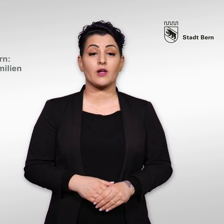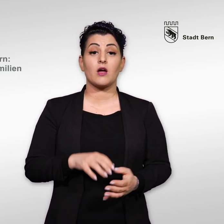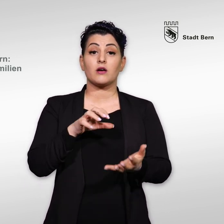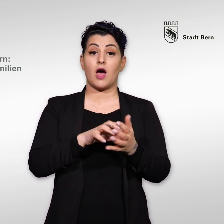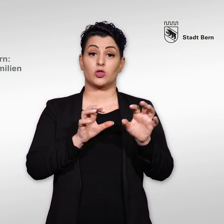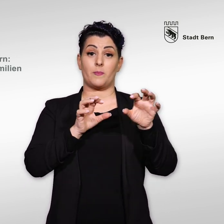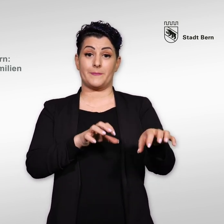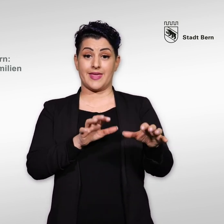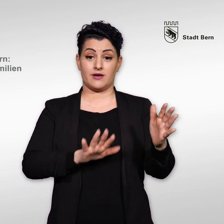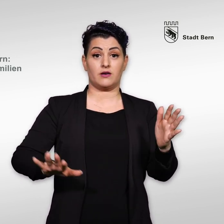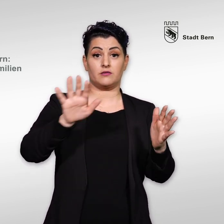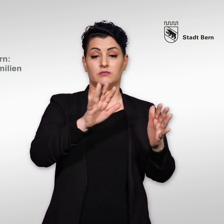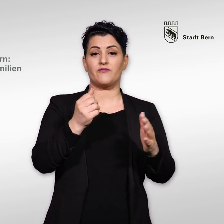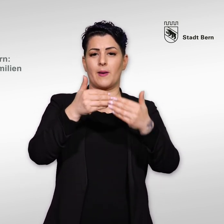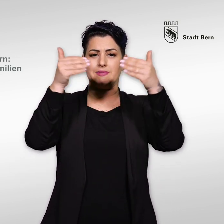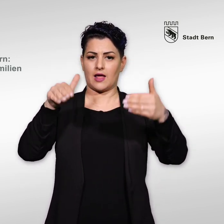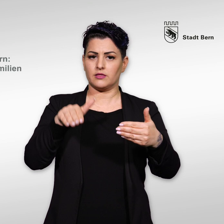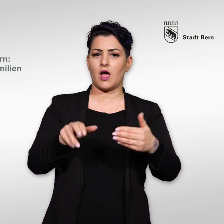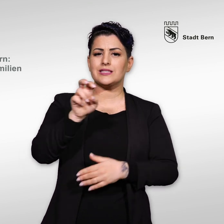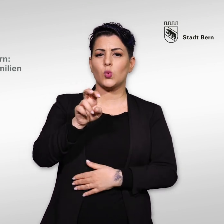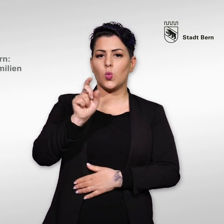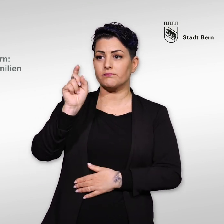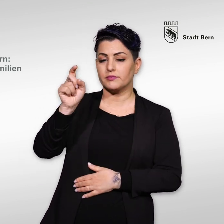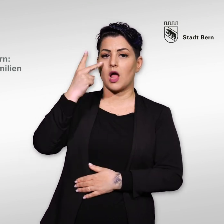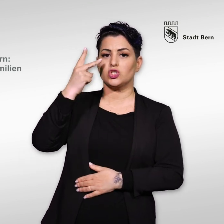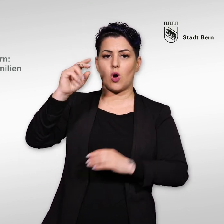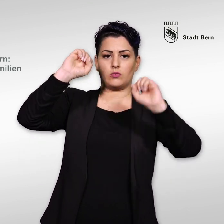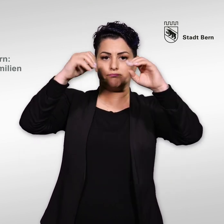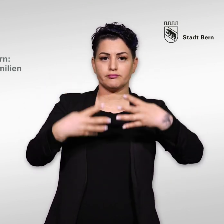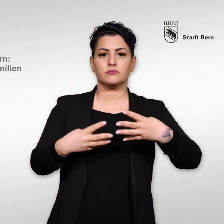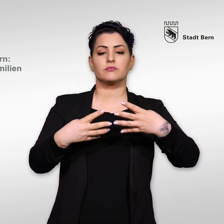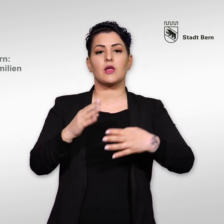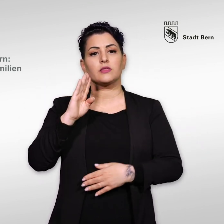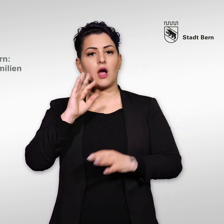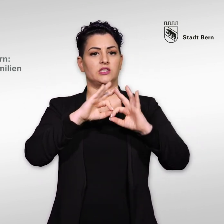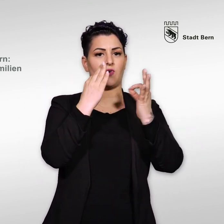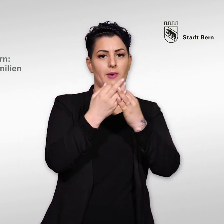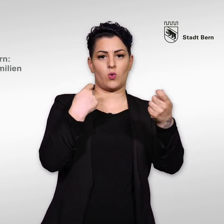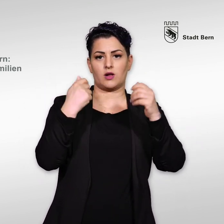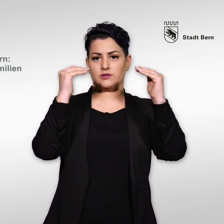Die Suchhilfe vom Kanton Bern hilft Ihnen, eine Tagesfamilienorganisation zu finden.